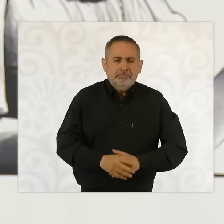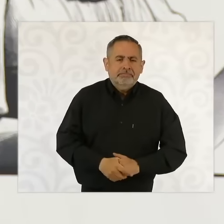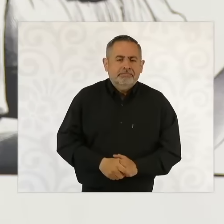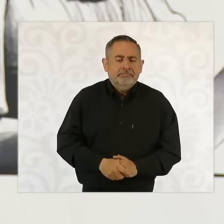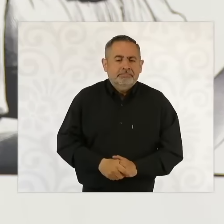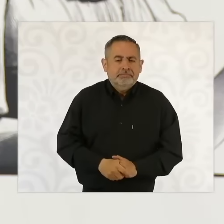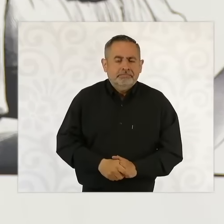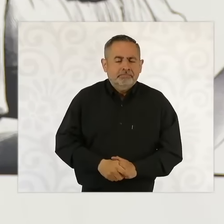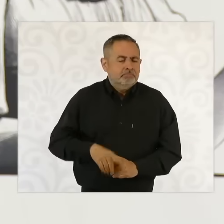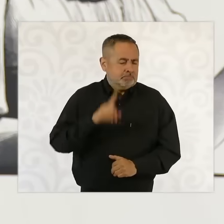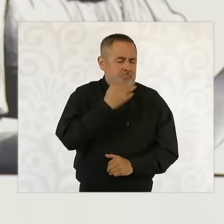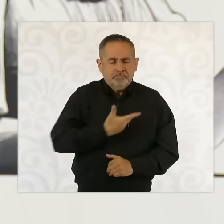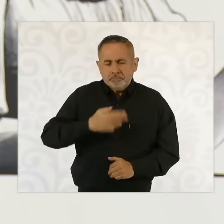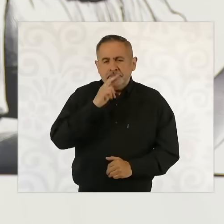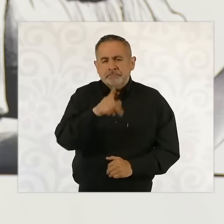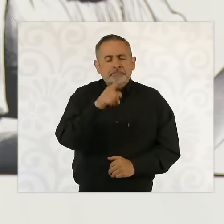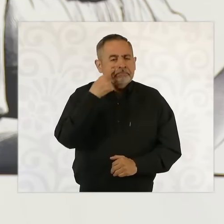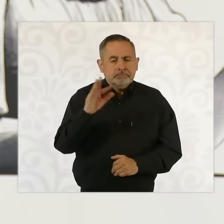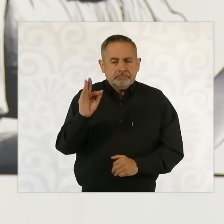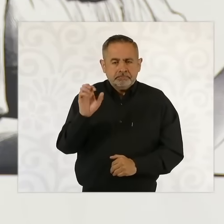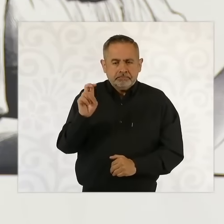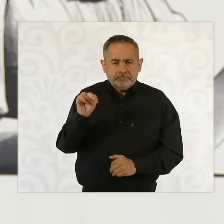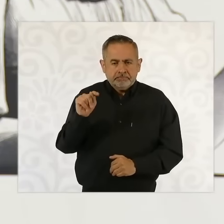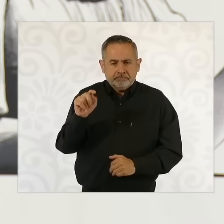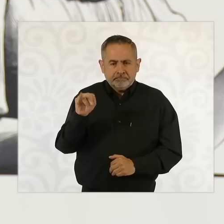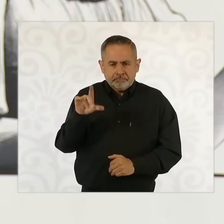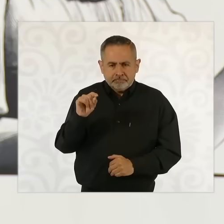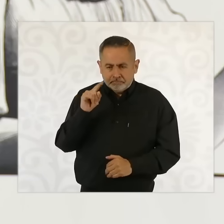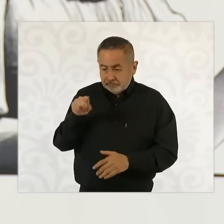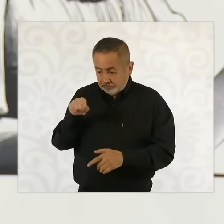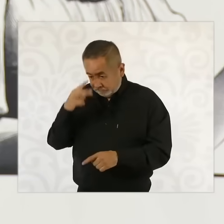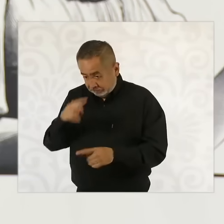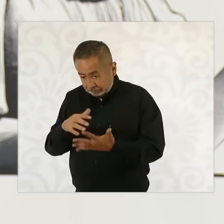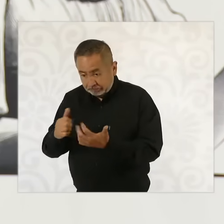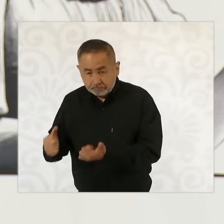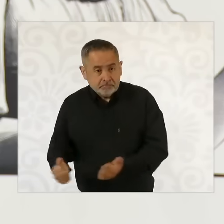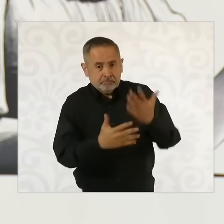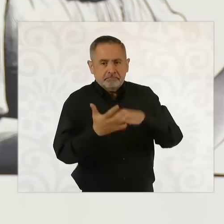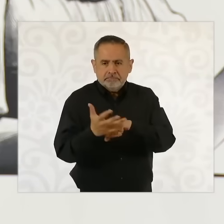la reducción de fentanilo o del paso de fentanilo de México a los Estados Unidos